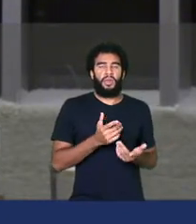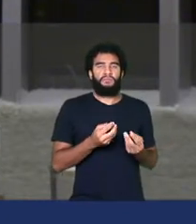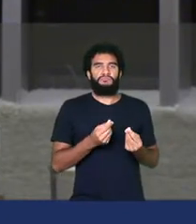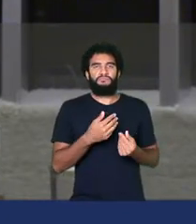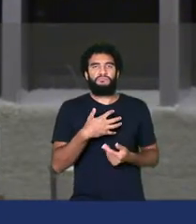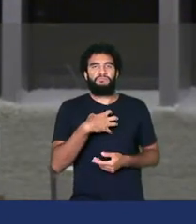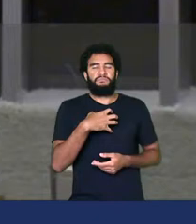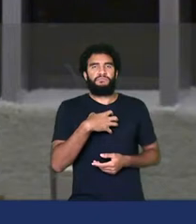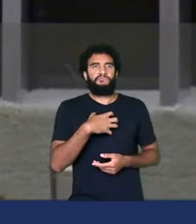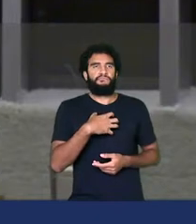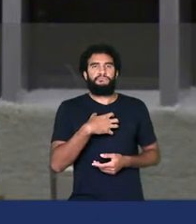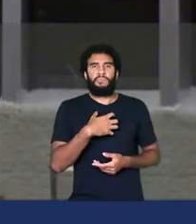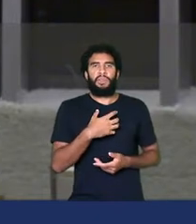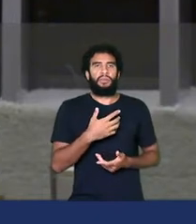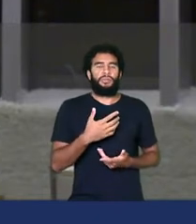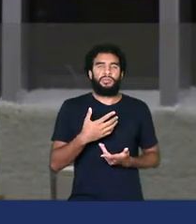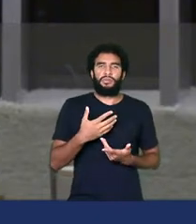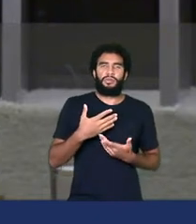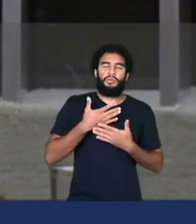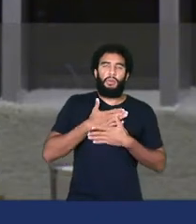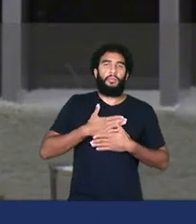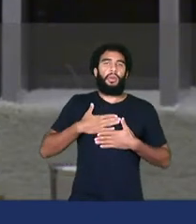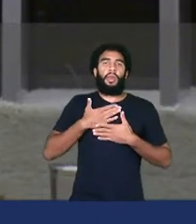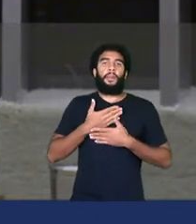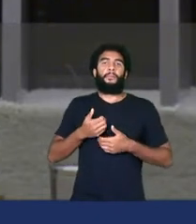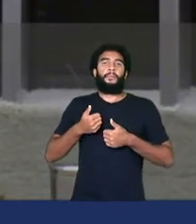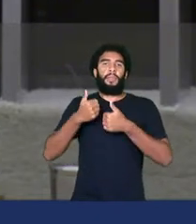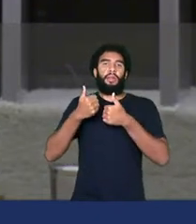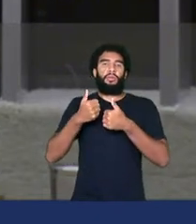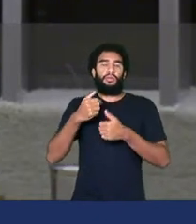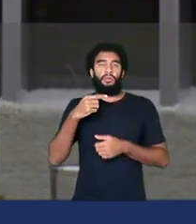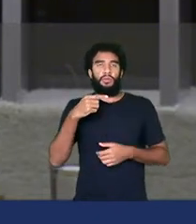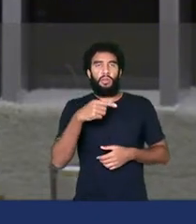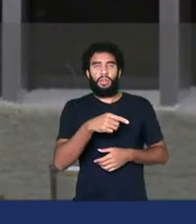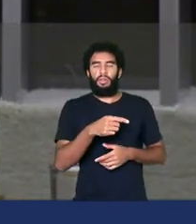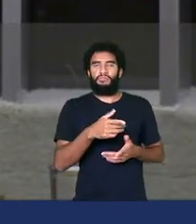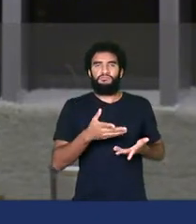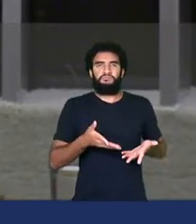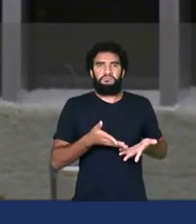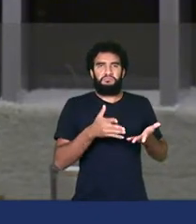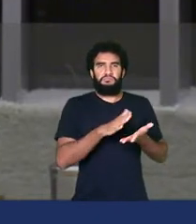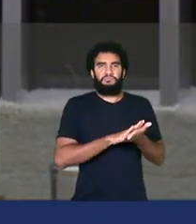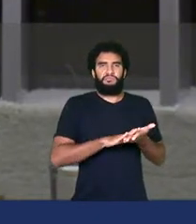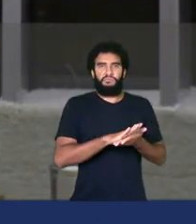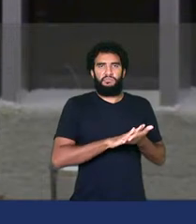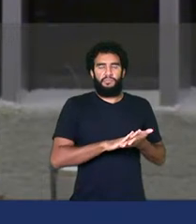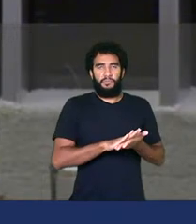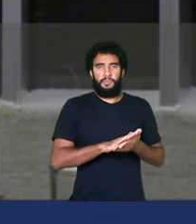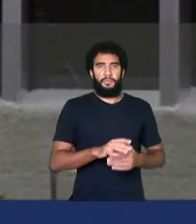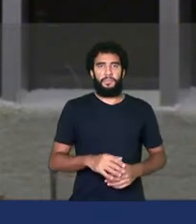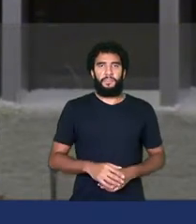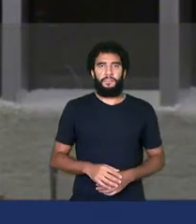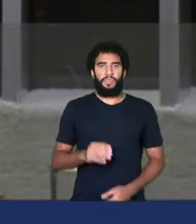EU, DO ENTRETENIMENTO, ESSA MERCANTILIZAÇÃO DO PRÓPRIO SENSAÇÃO DE BEM-ESTAR, OU SEJA, DE QUE SE QUER ESTIMULAR A PARTIR DOS JOGOS. O BRASIL NÃO PODE VIRAR UM GRANDE